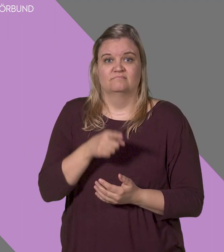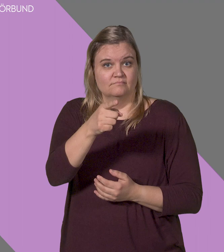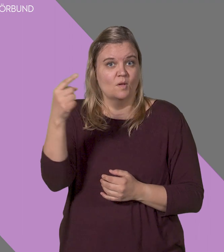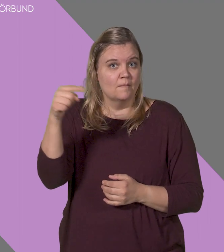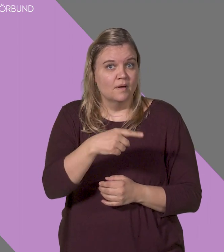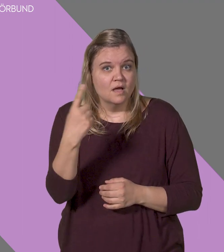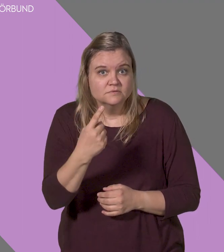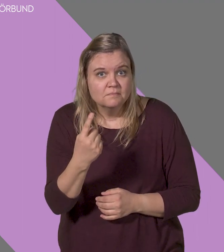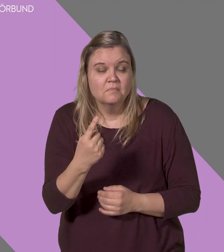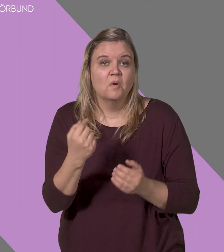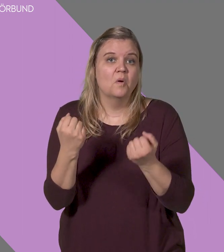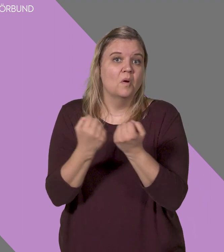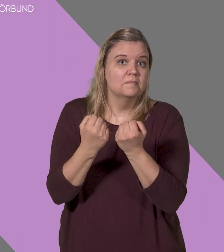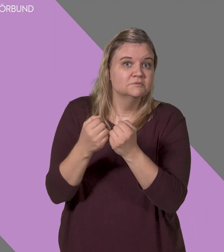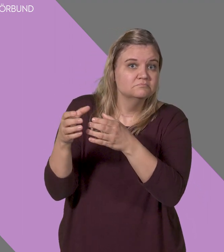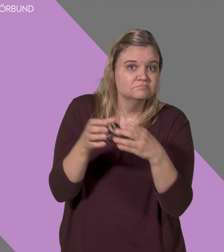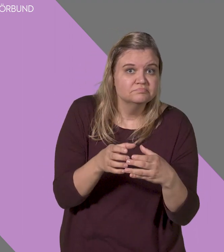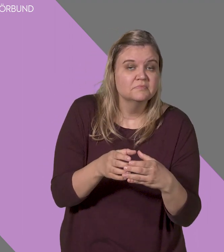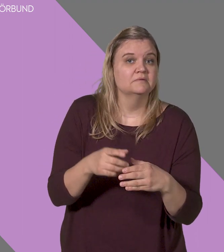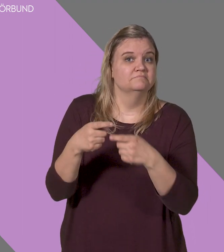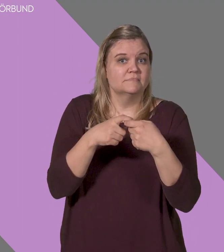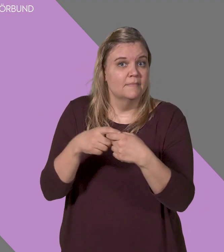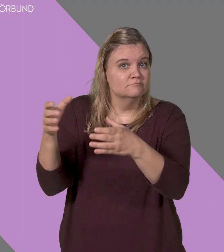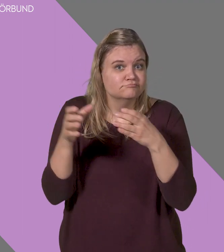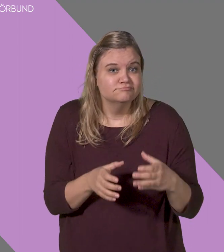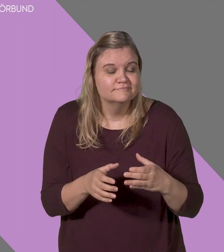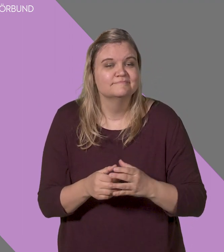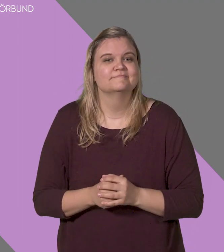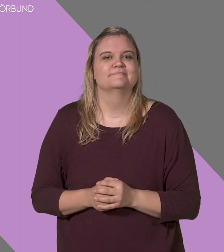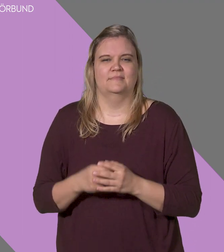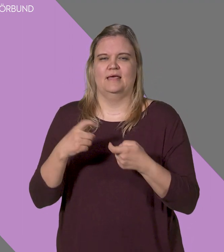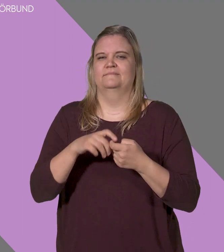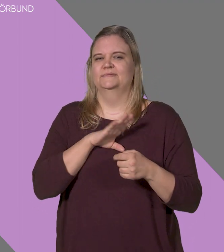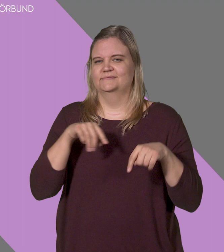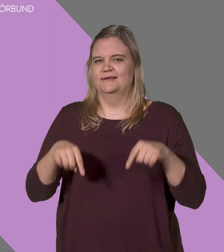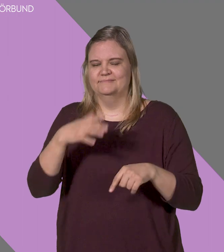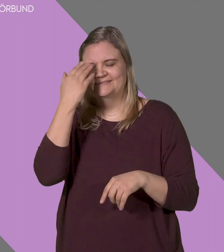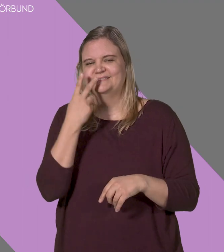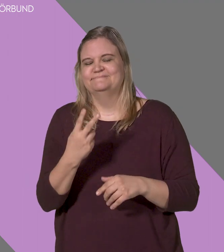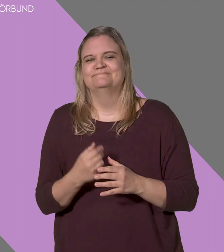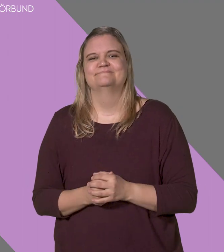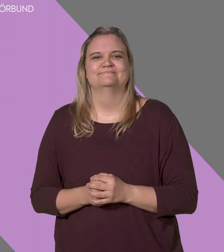Kom ensam, med dina kompisar eller med hela familjen! Kolla på länken nedan.